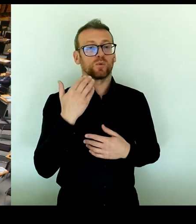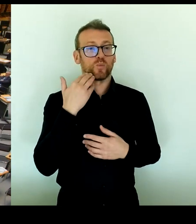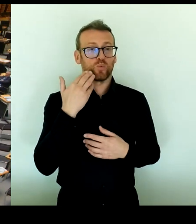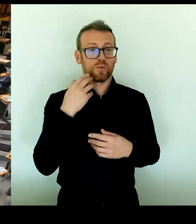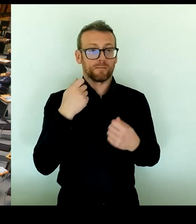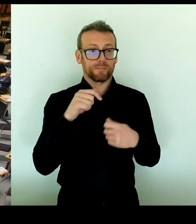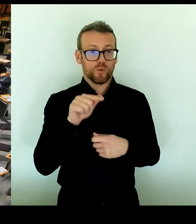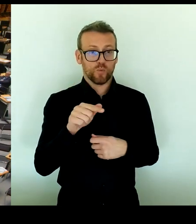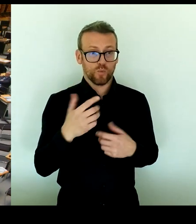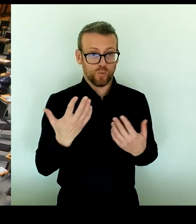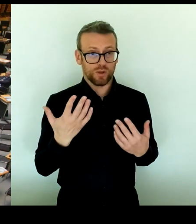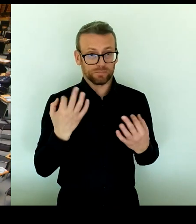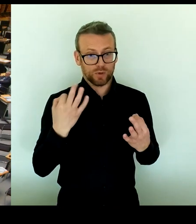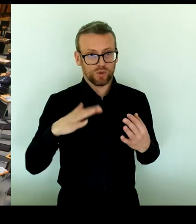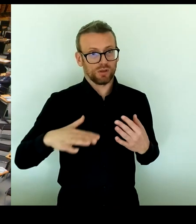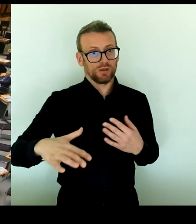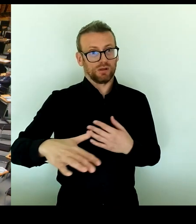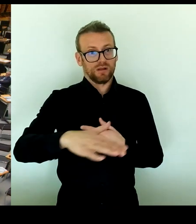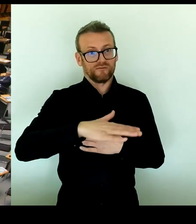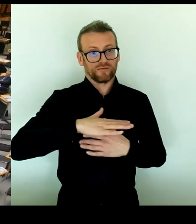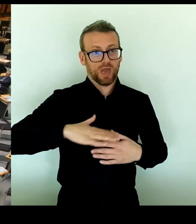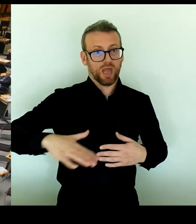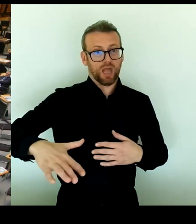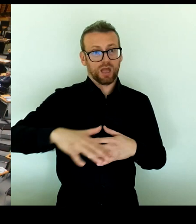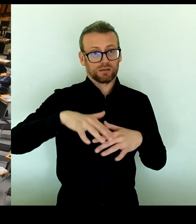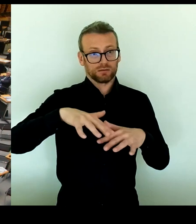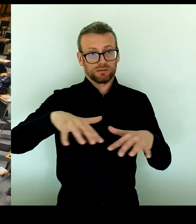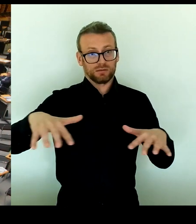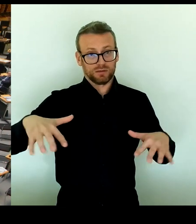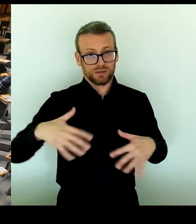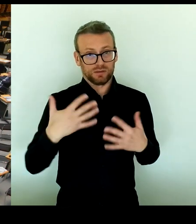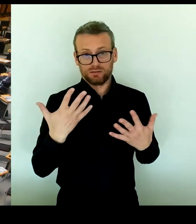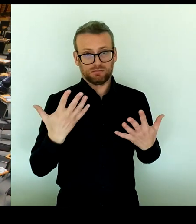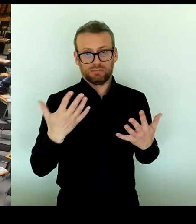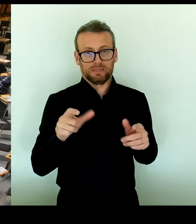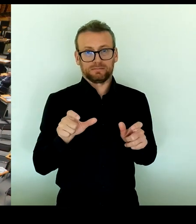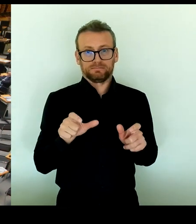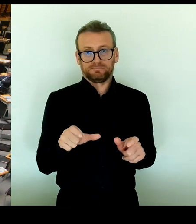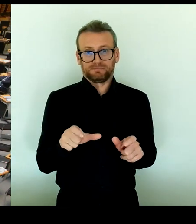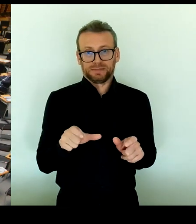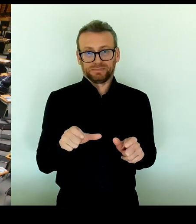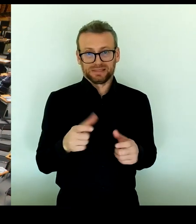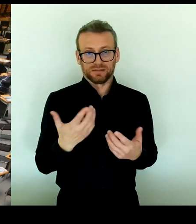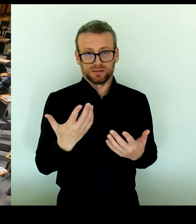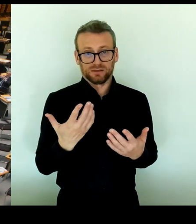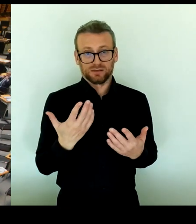Sehr geehrte Frau Präsidentin, sehr geehrte Damen und Herren! Ich kann die Debatte abkürzen. Hätten Sie mal auf die Linke